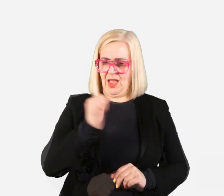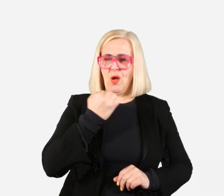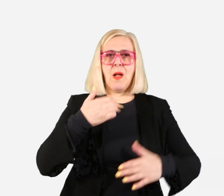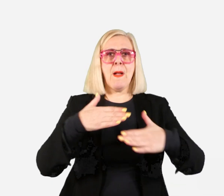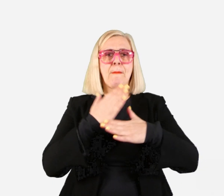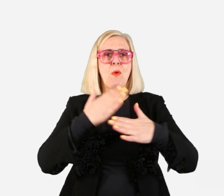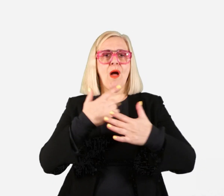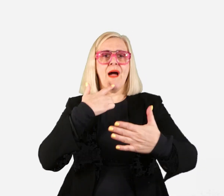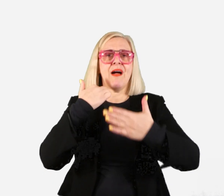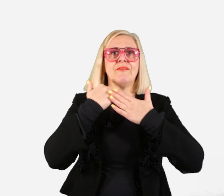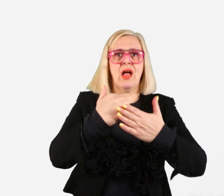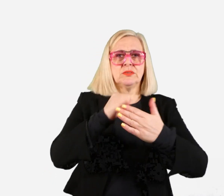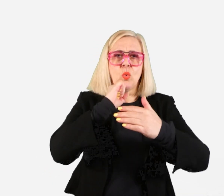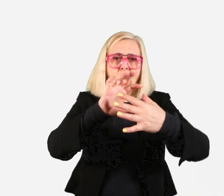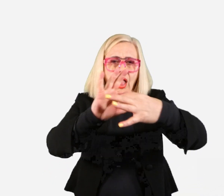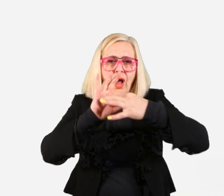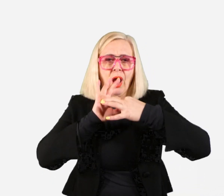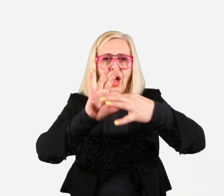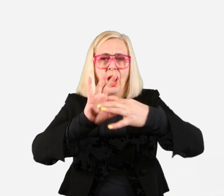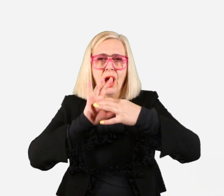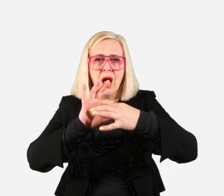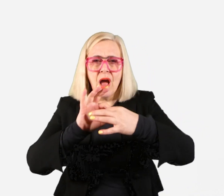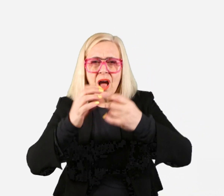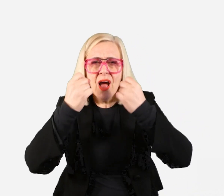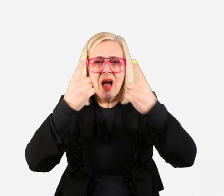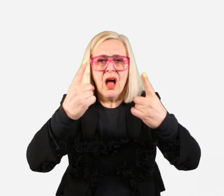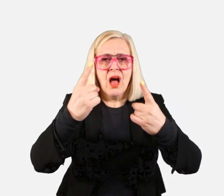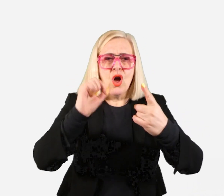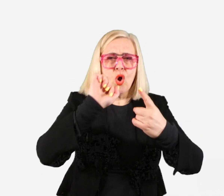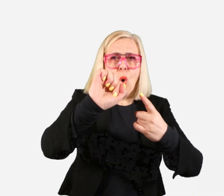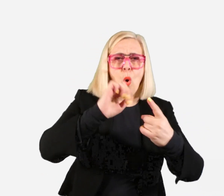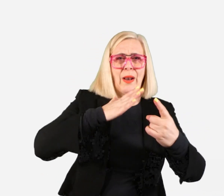Bydd ein Hymgynghorwyr Cyflogwyr yn gweithio gyda chi i ddeall anghenion